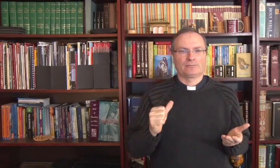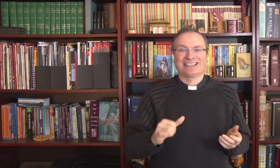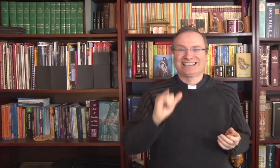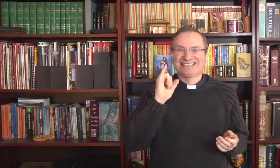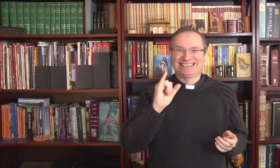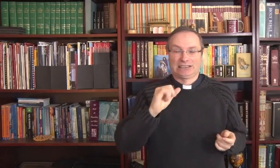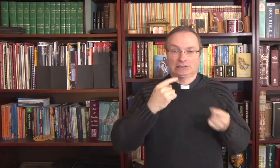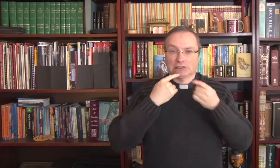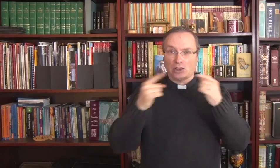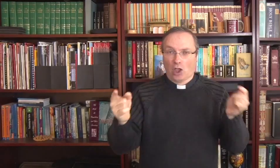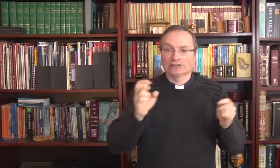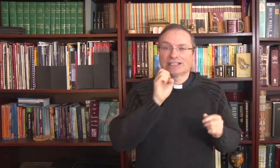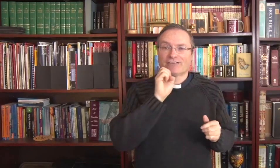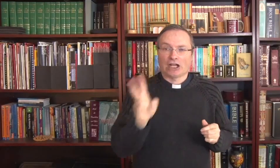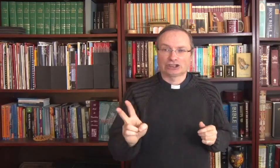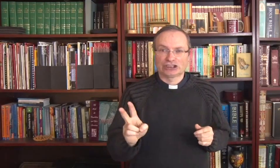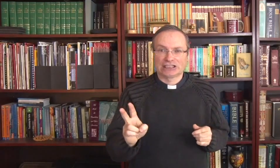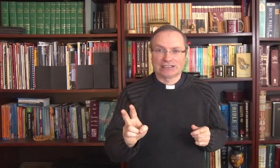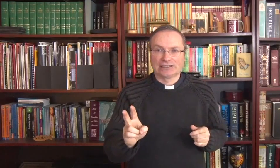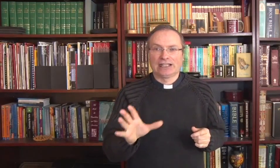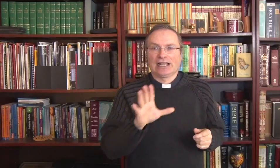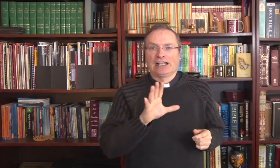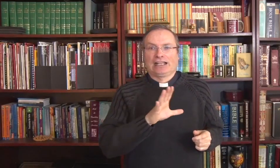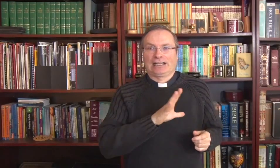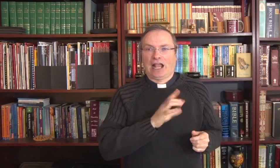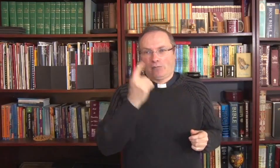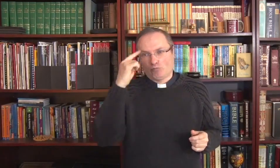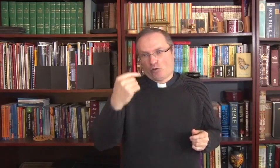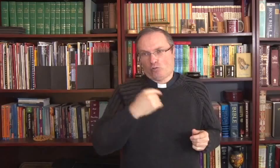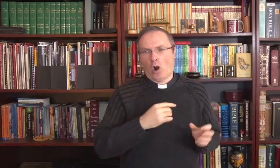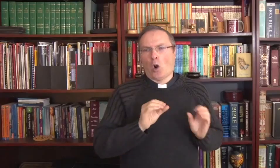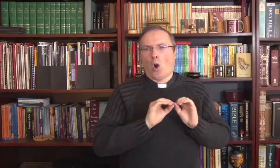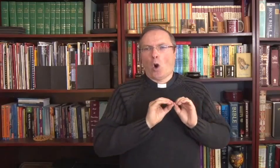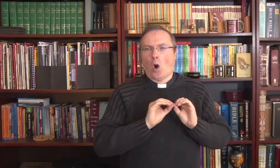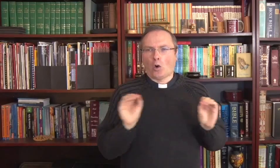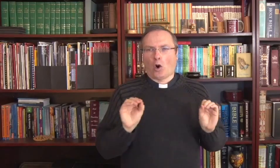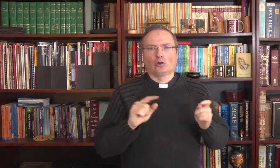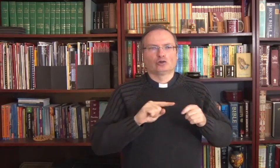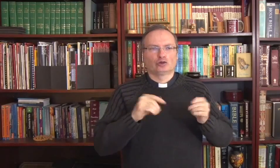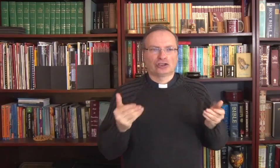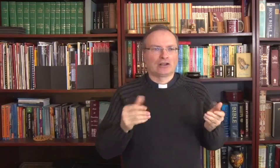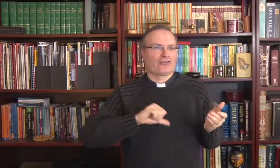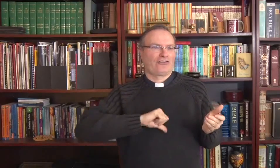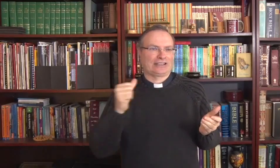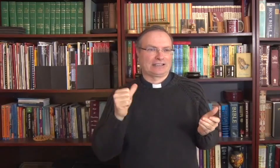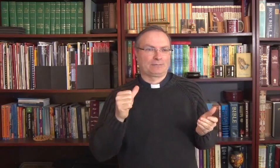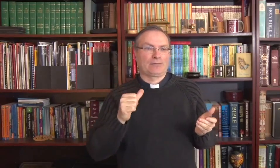Si j’annonce l’Évangile, il n’y a pour moi aucun sujet de fierté,